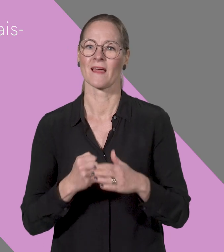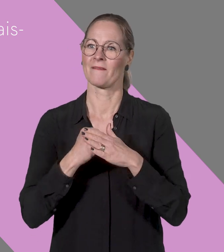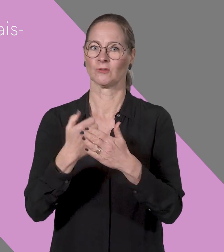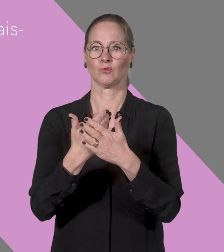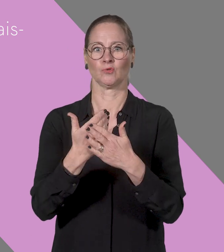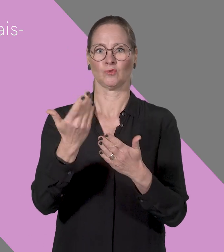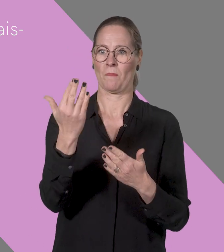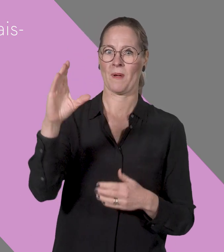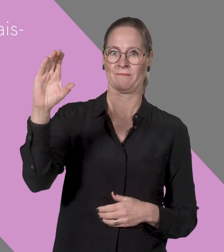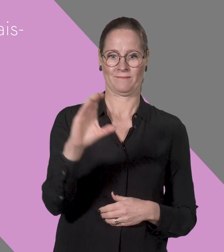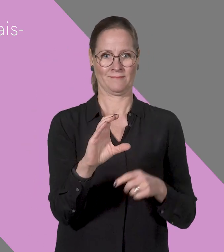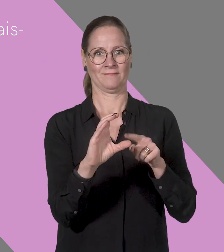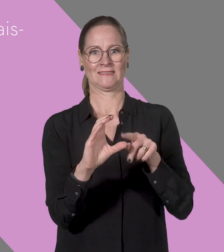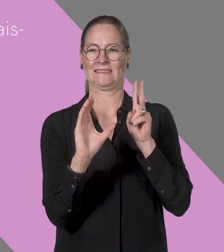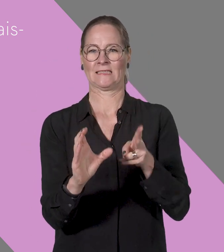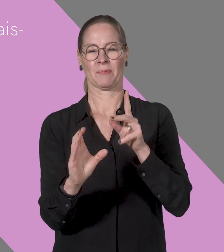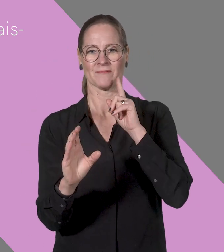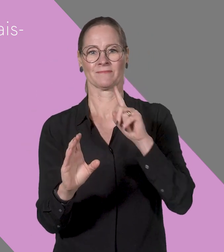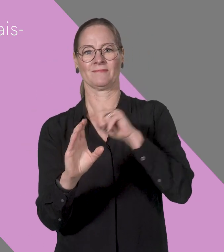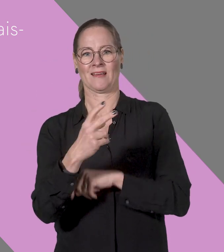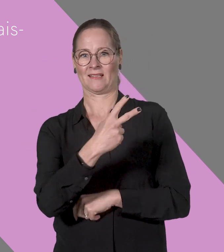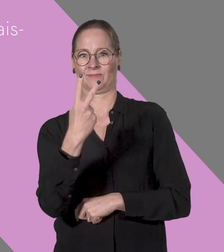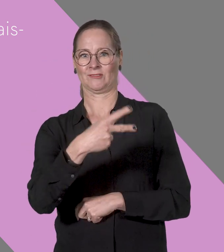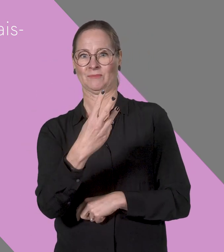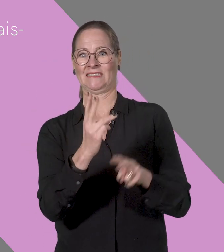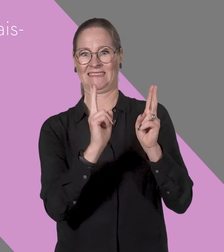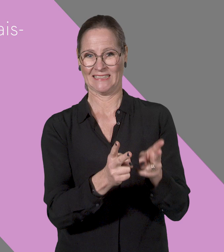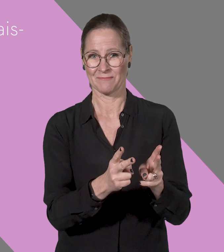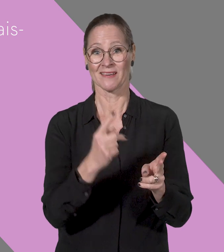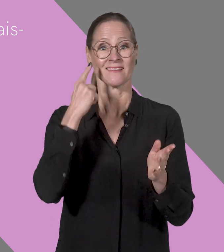Avustussumma on kuitenkin sama kuin vuonna 2023, -